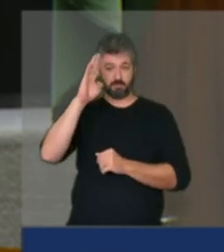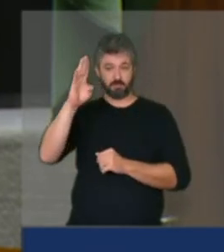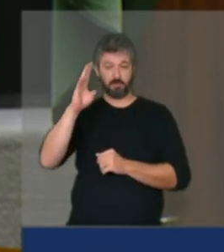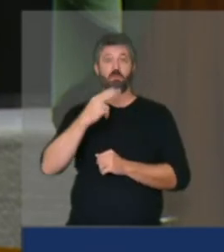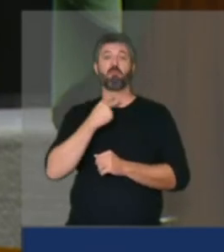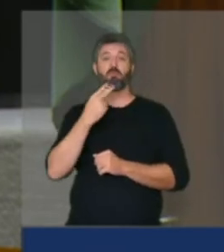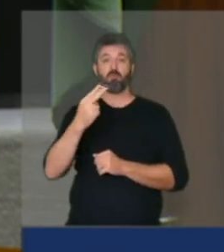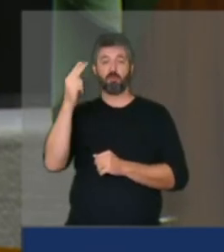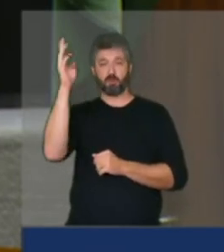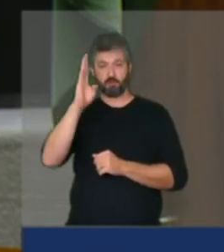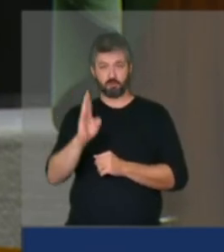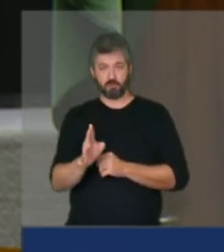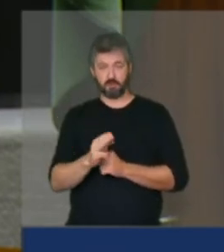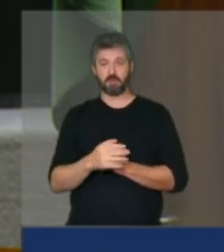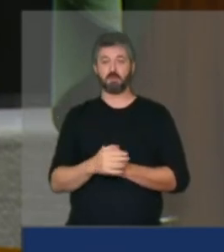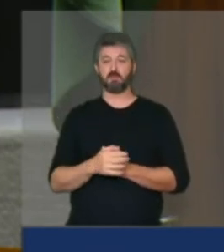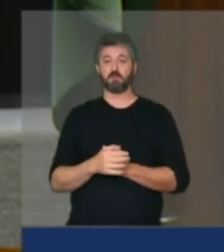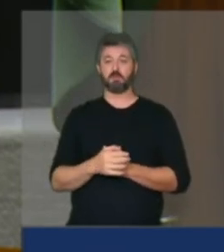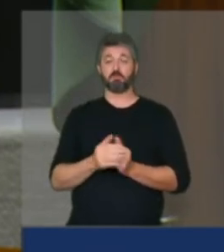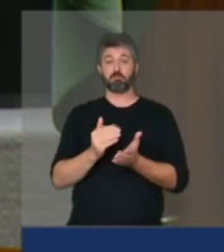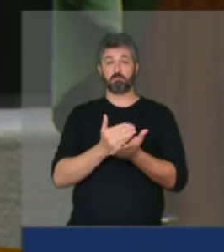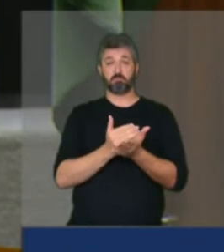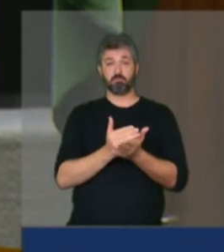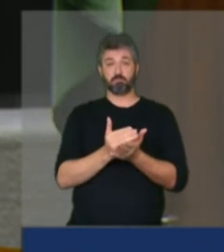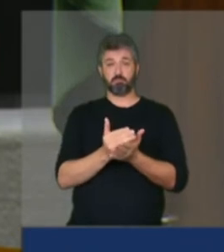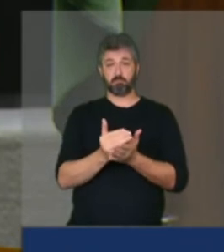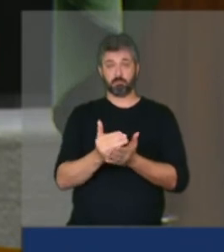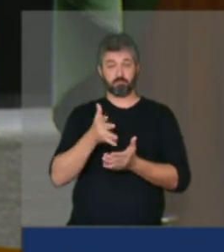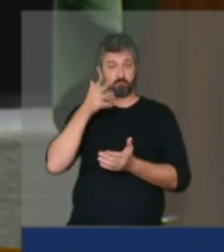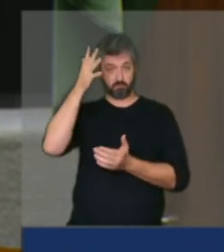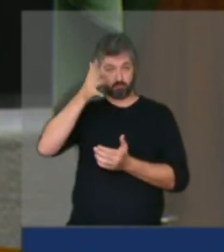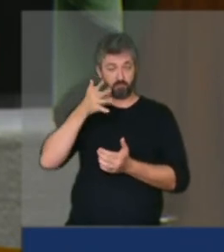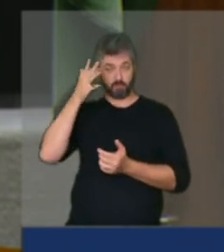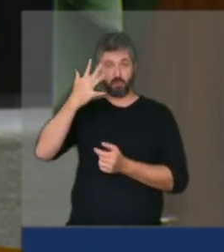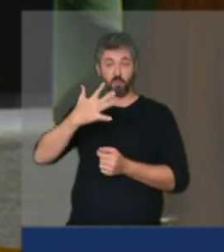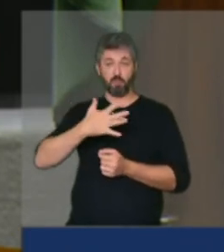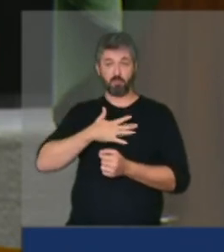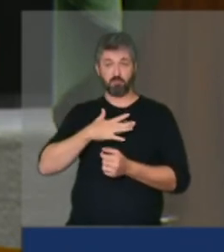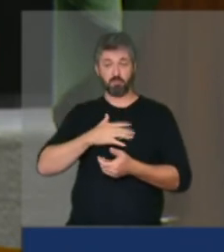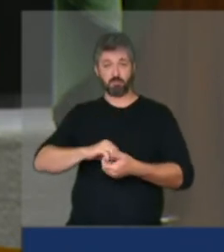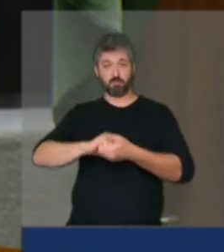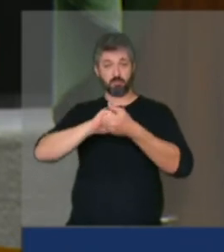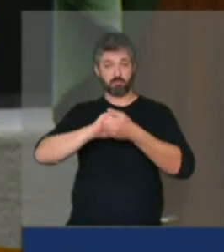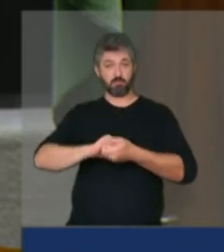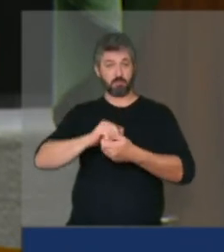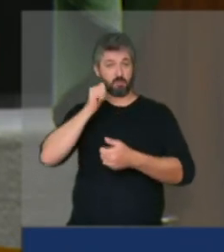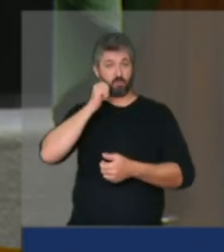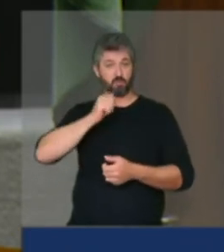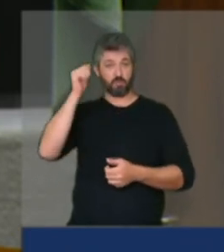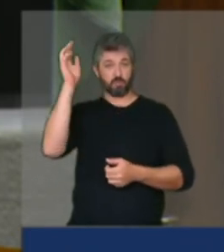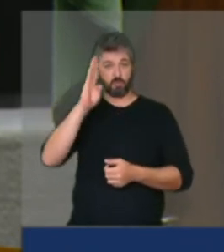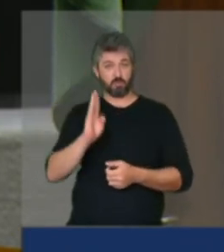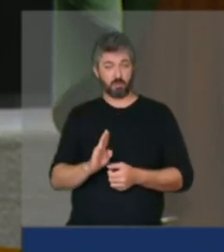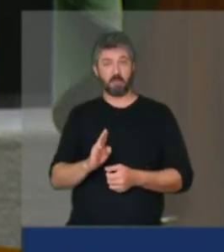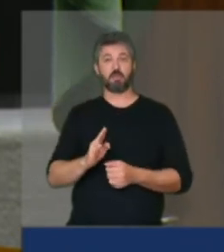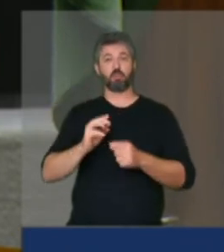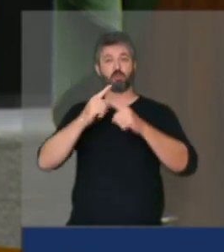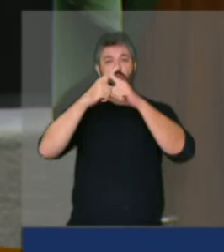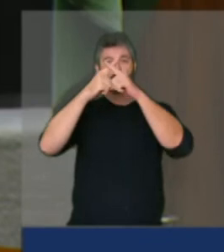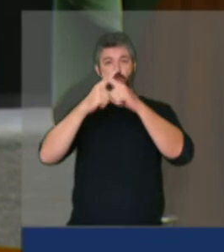ESPECIALMENTE A VOZ DO BRASIL, EU QUERO COMEÇAR O MEU PRONUNCIAMENTO, SENHOR PRESIDENTE, SAUDANDO AS MULHERES BRASILEIRAS QUE DISPUTARAM E QUE DISPUTAM OS JOGOS OLÍMPICOS EM TÓQUIO,